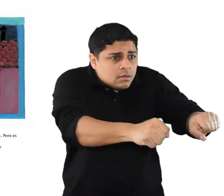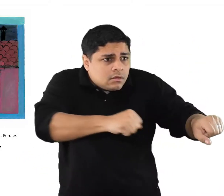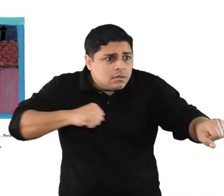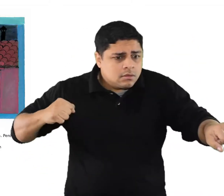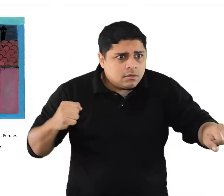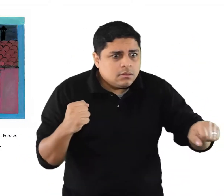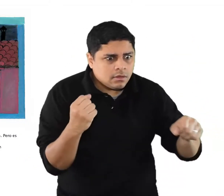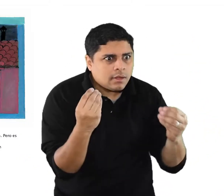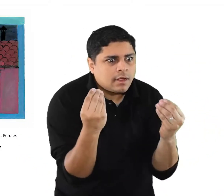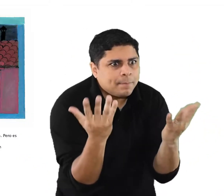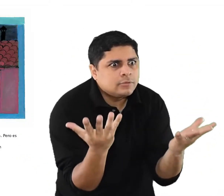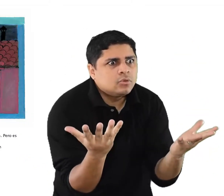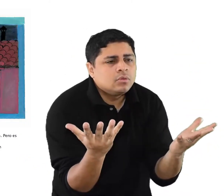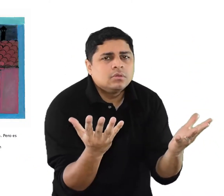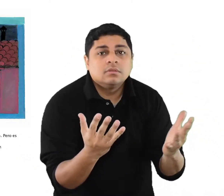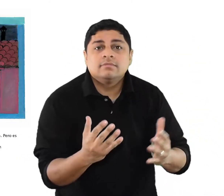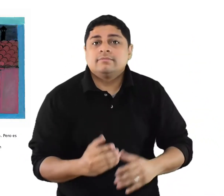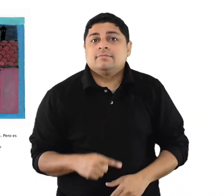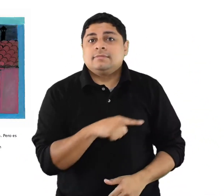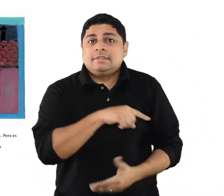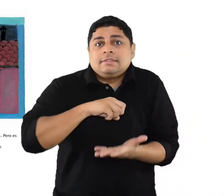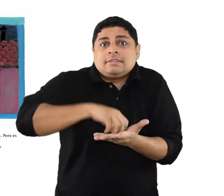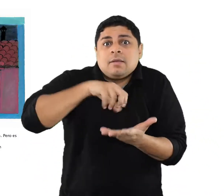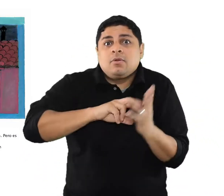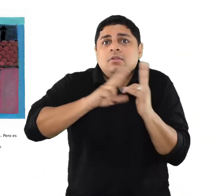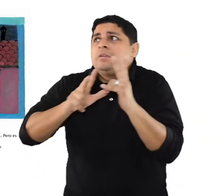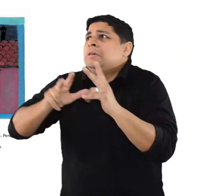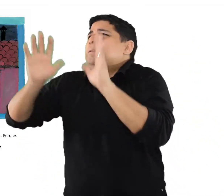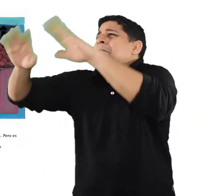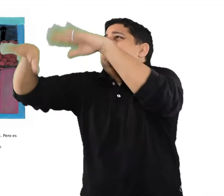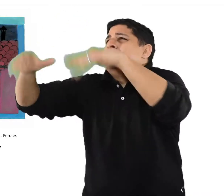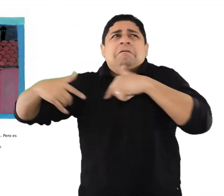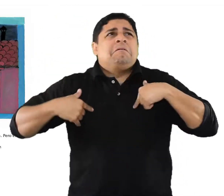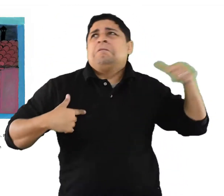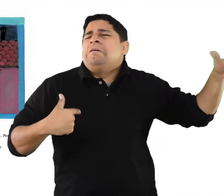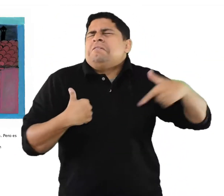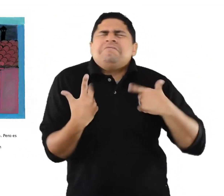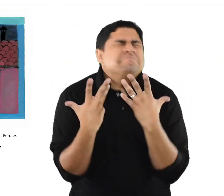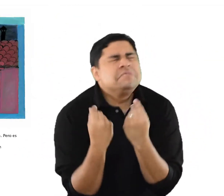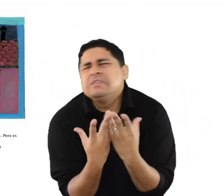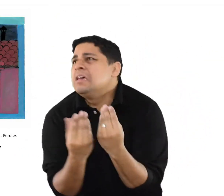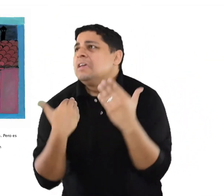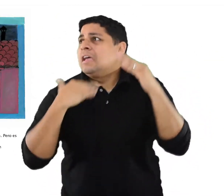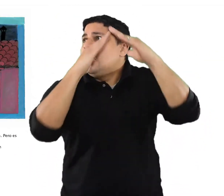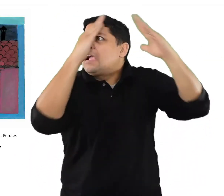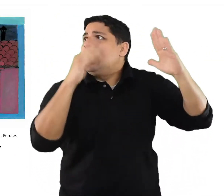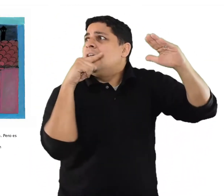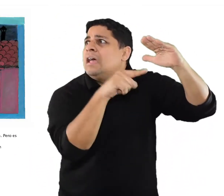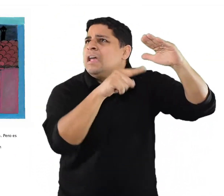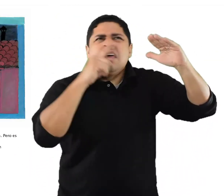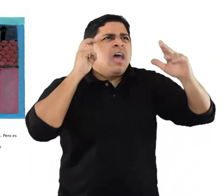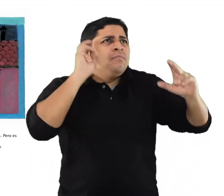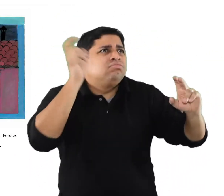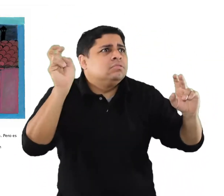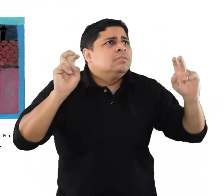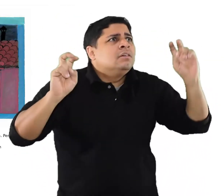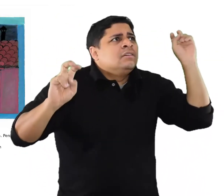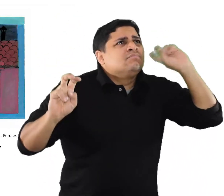y abre su puerta, enseguida pregunta ¿Que paso? El Sr. Sapo enseguida le dice: "Lo que pasa es que tengo muchísimo miedo en mi casa, porque escuché diferentes